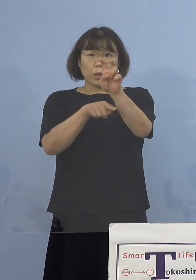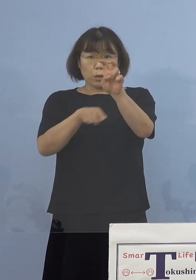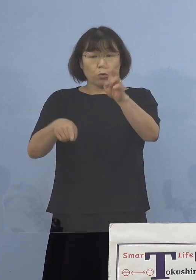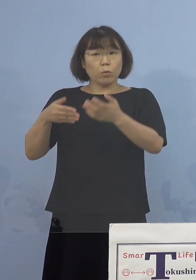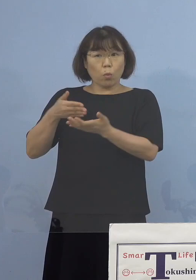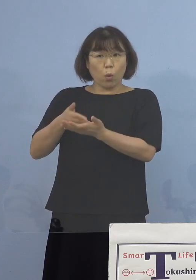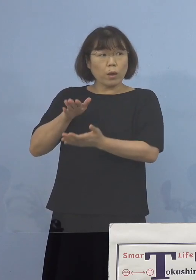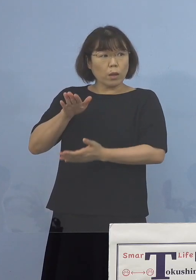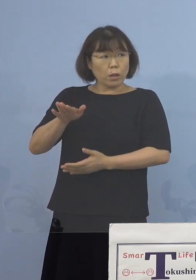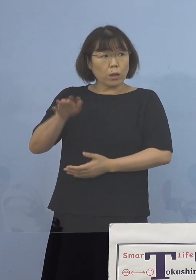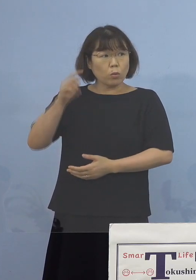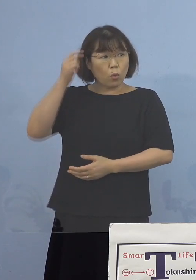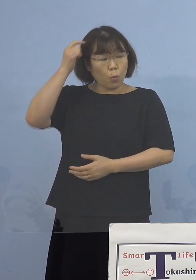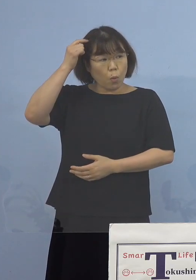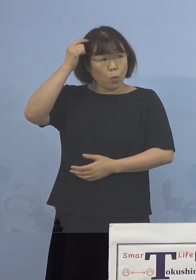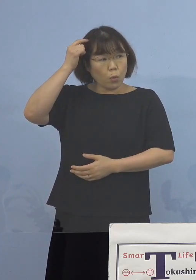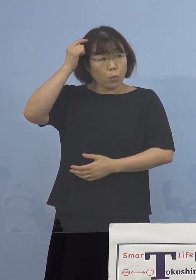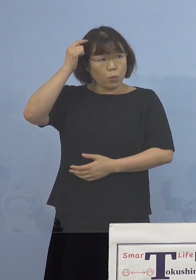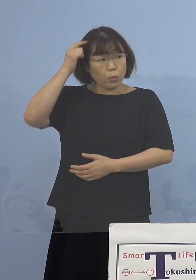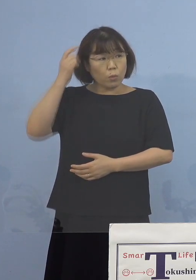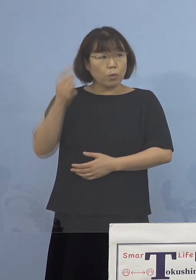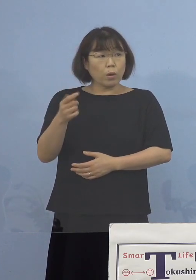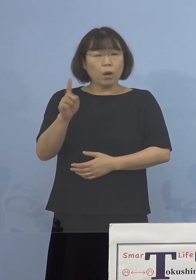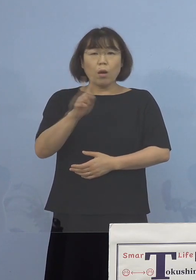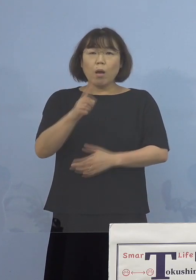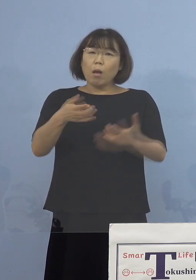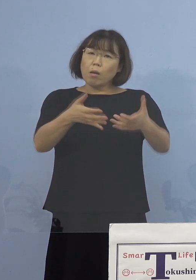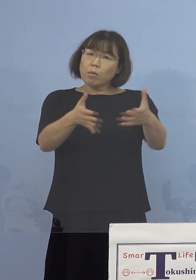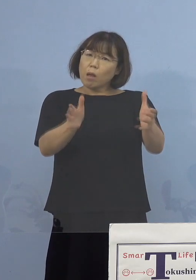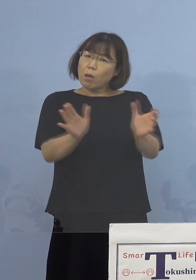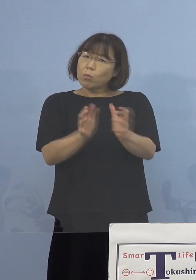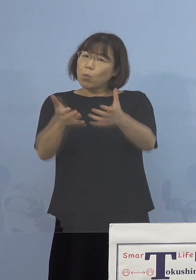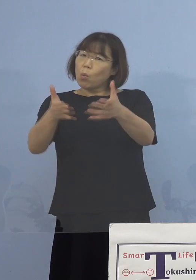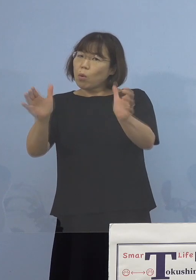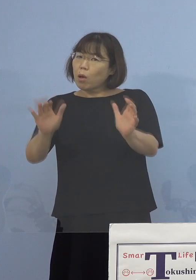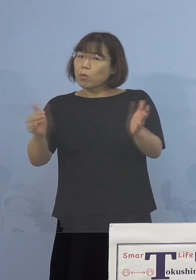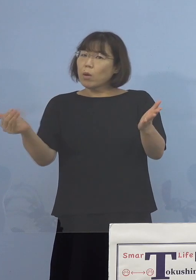これは何のカテゴリーで過去最多の